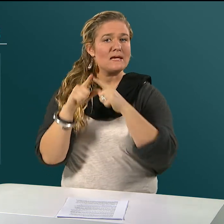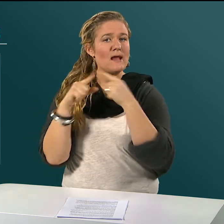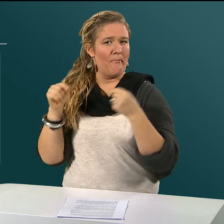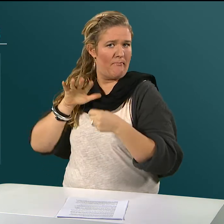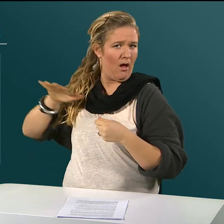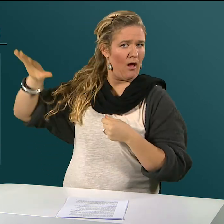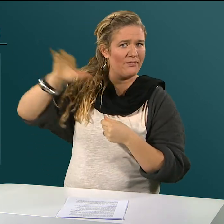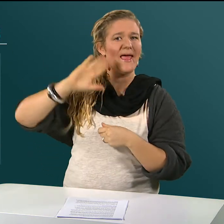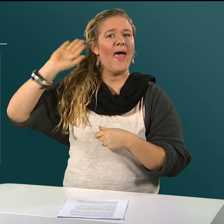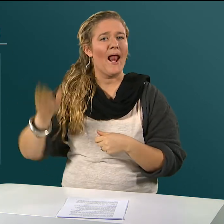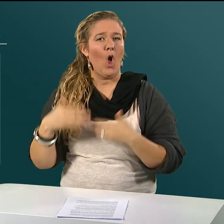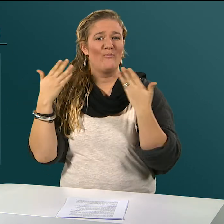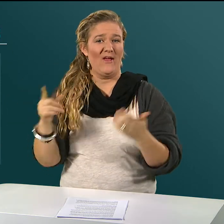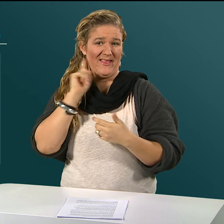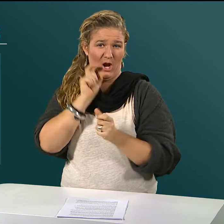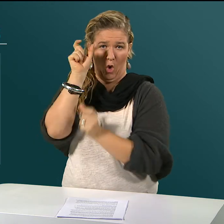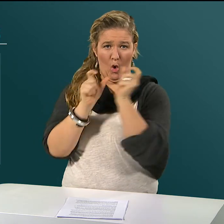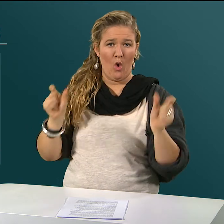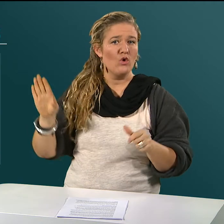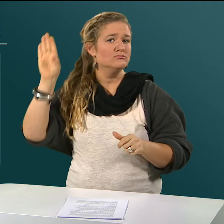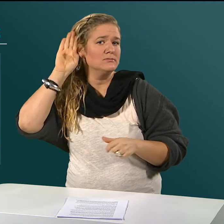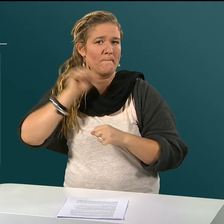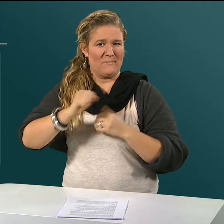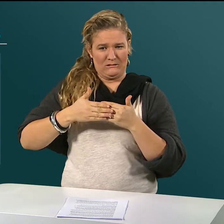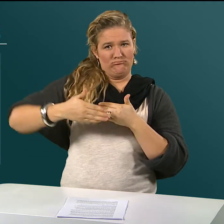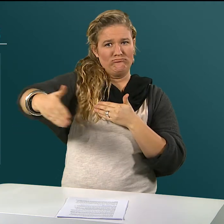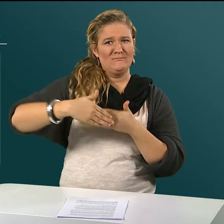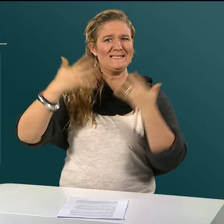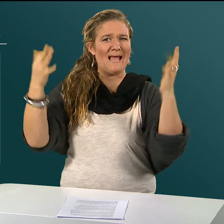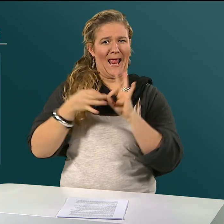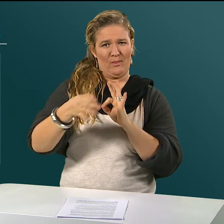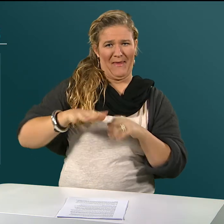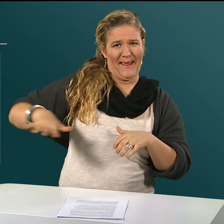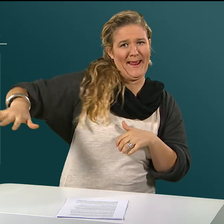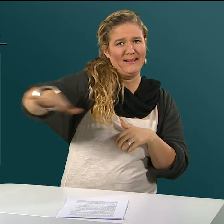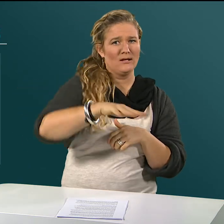In Japan ist es für diejenigen Gehörlosen erlaubt, die in einer Entfernung von 10 Metern